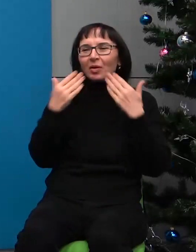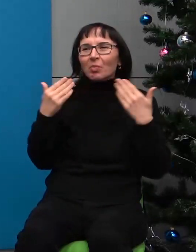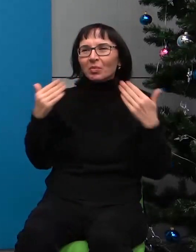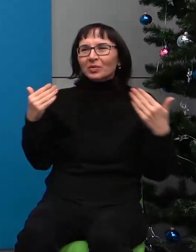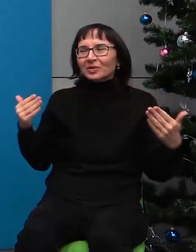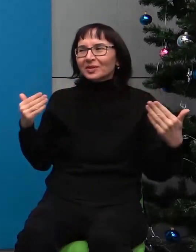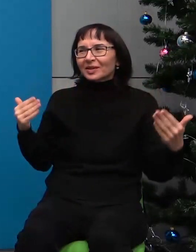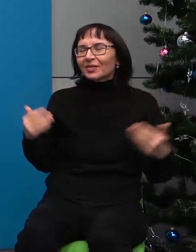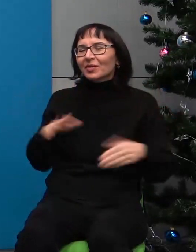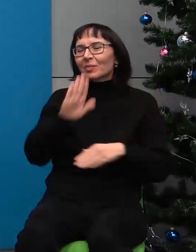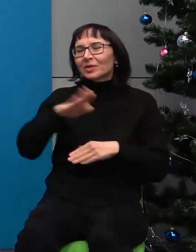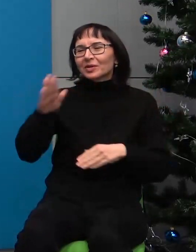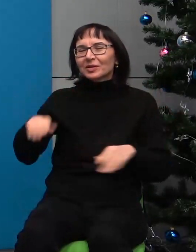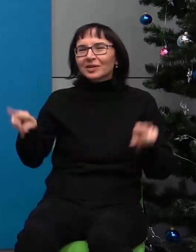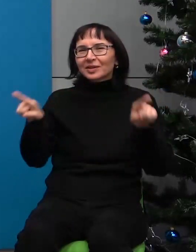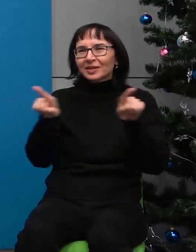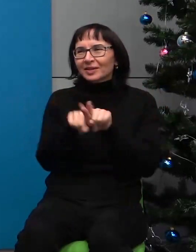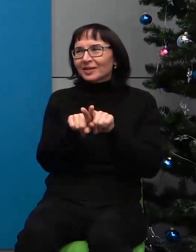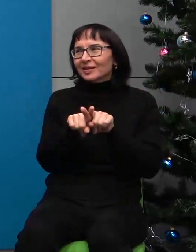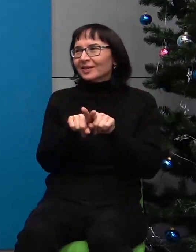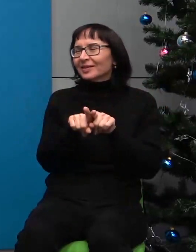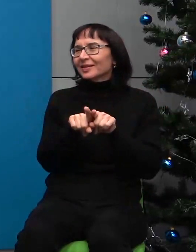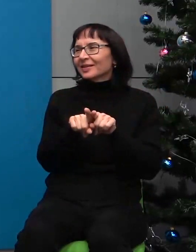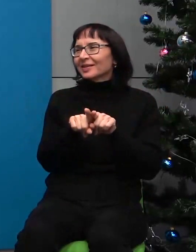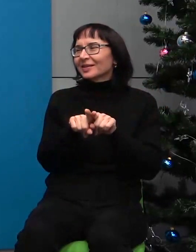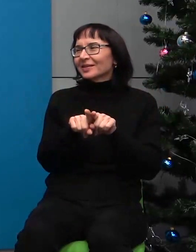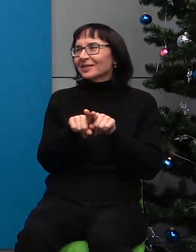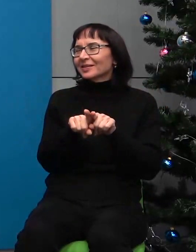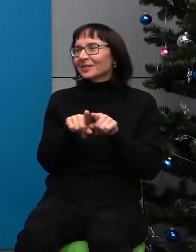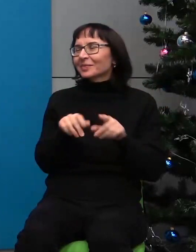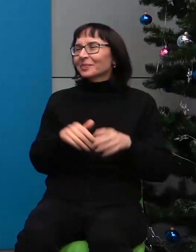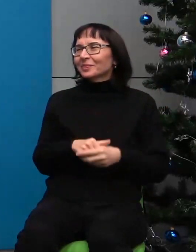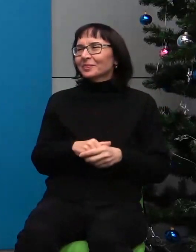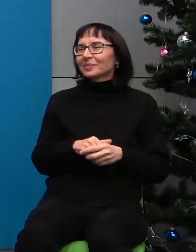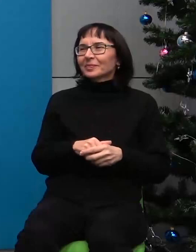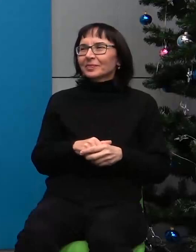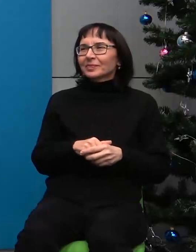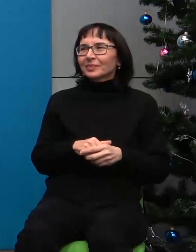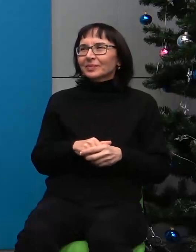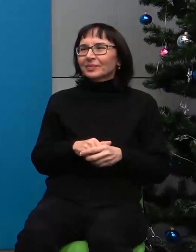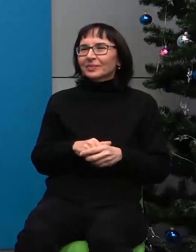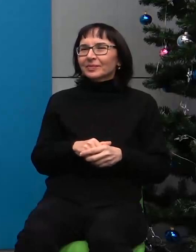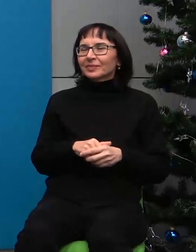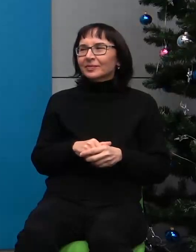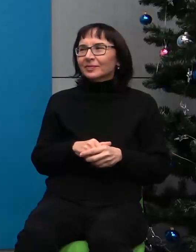Może też dzieciaki są. Pozdrawiam.